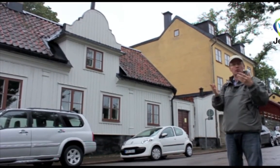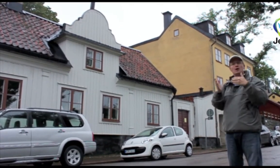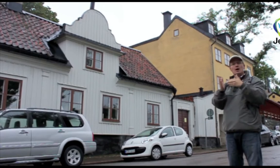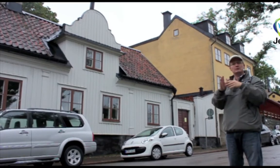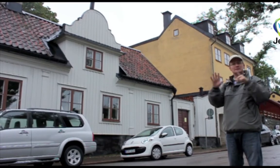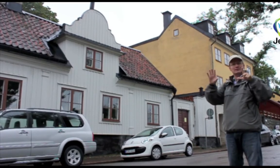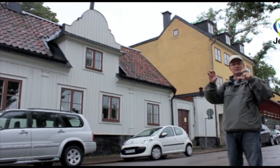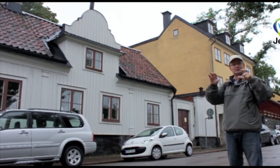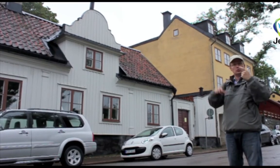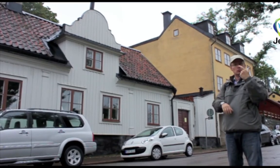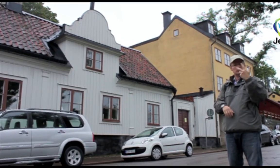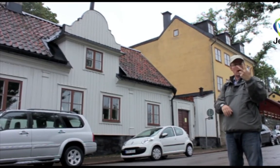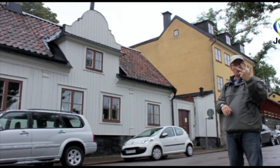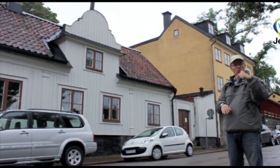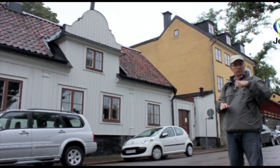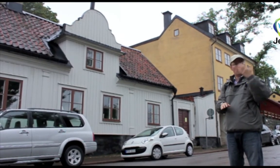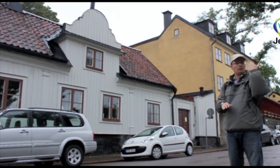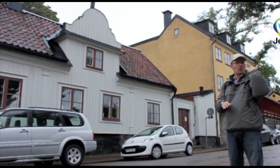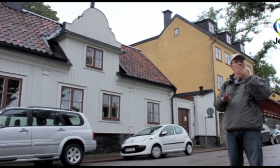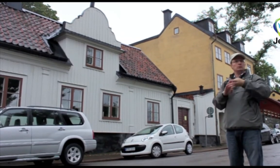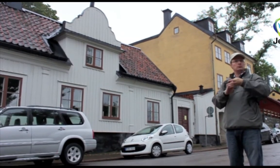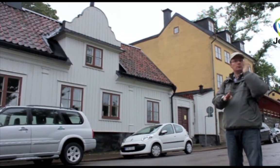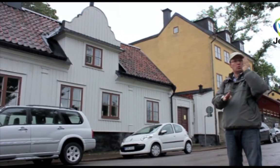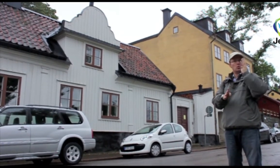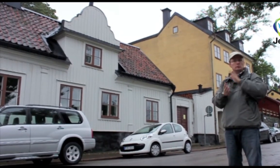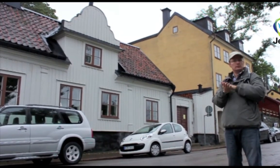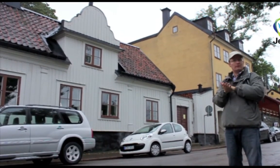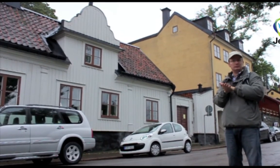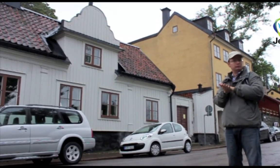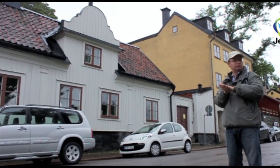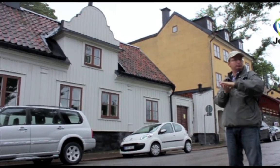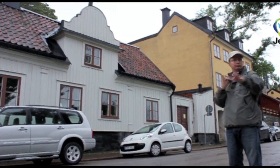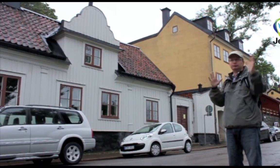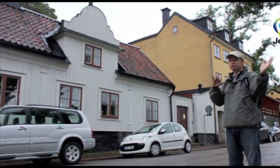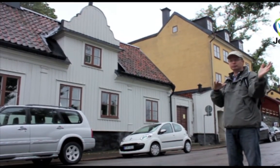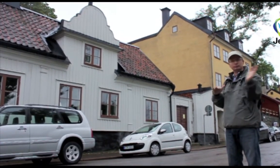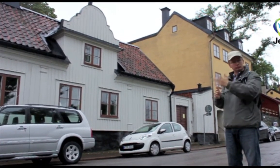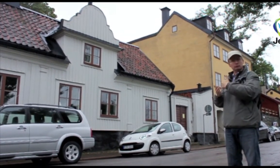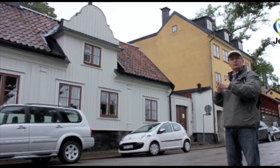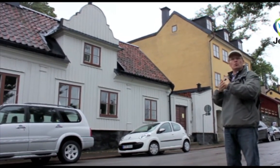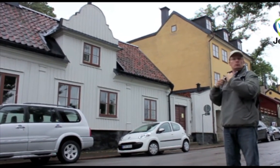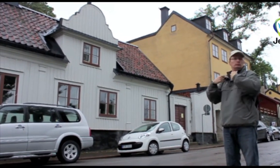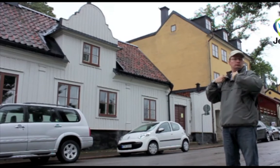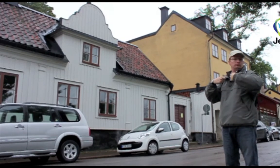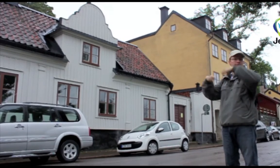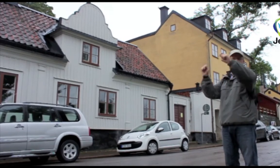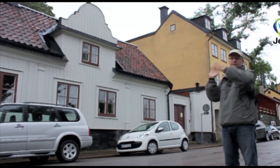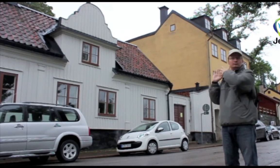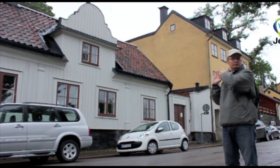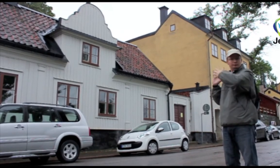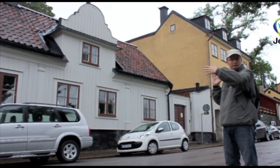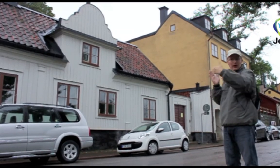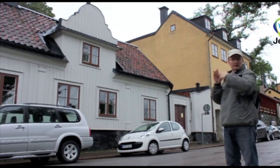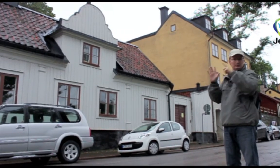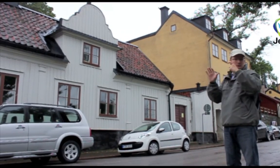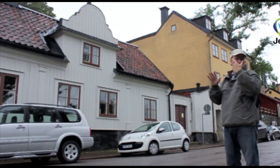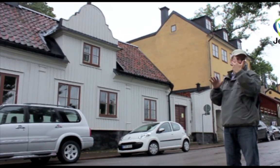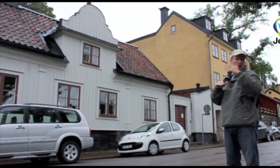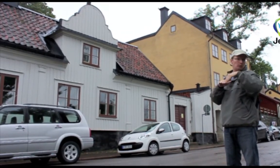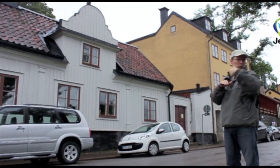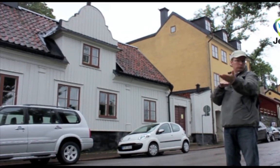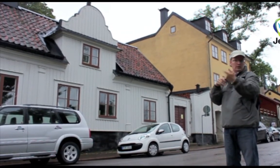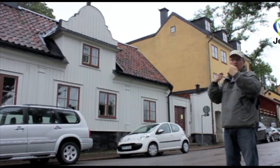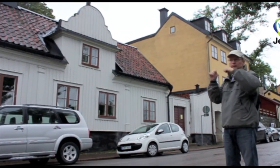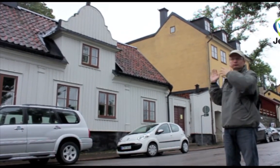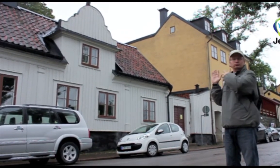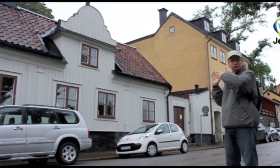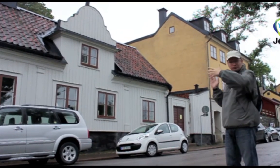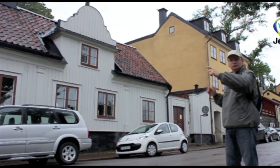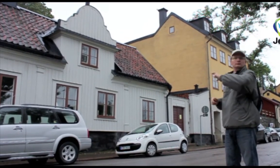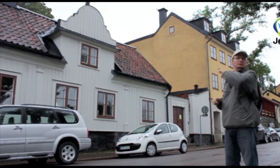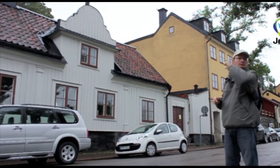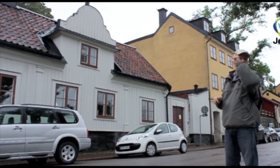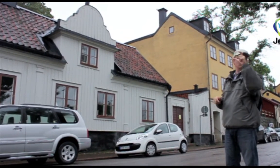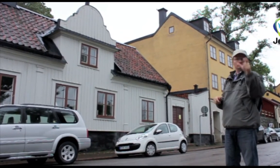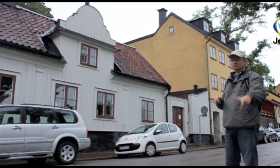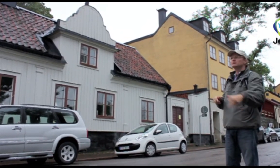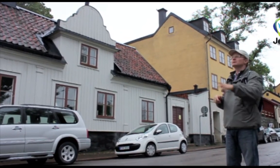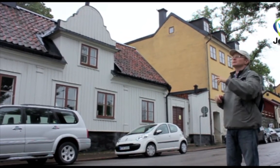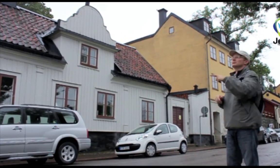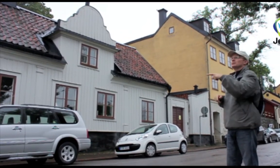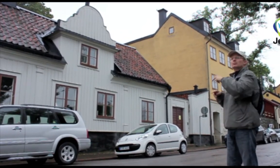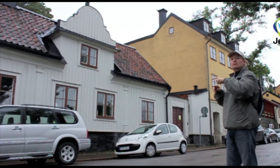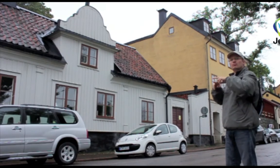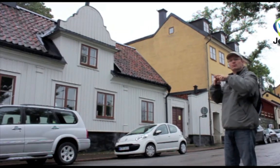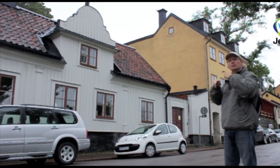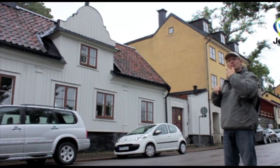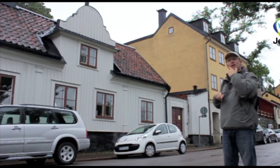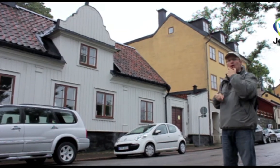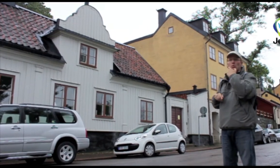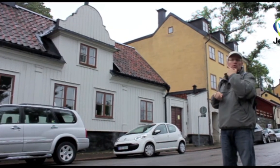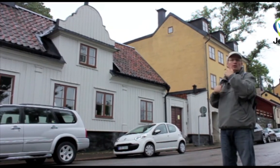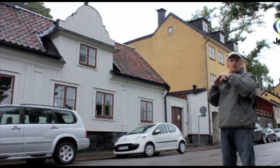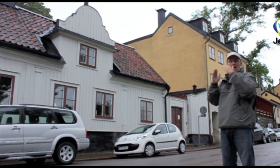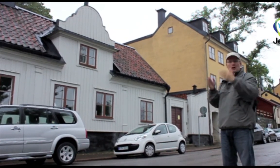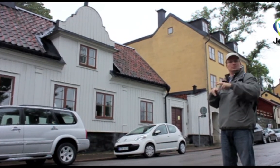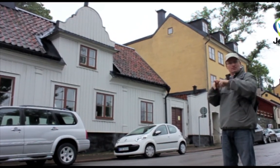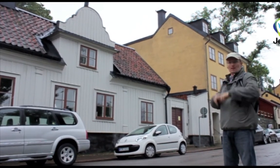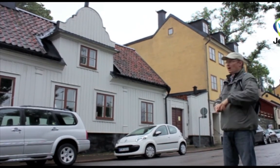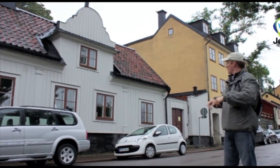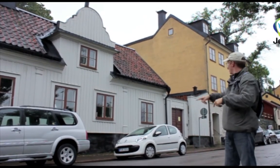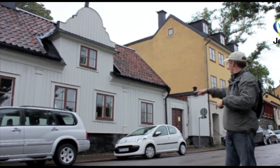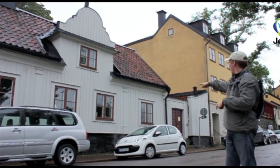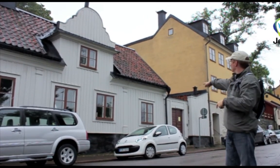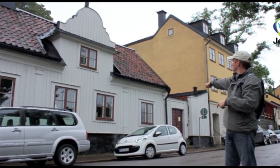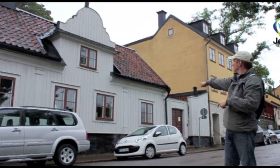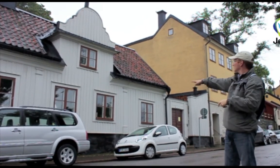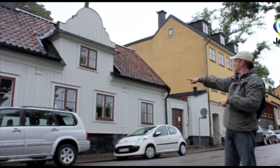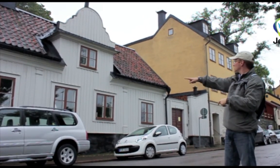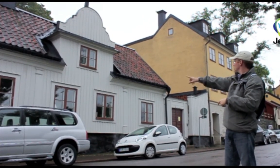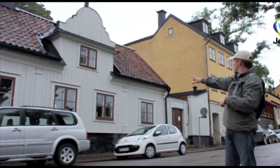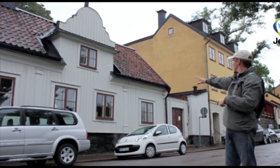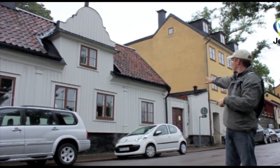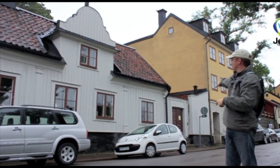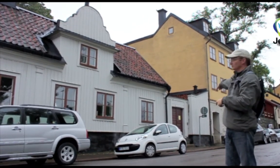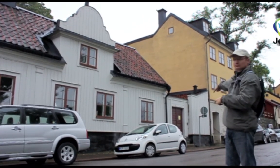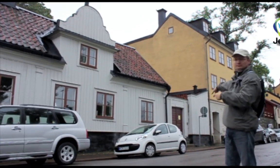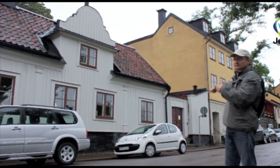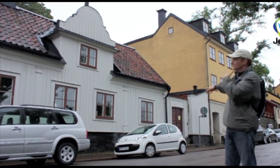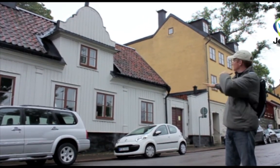1723-ban nagy tűzvész után újraépítették, 1723 után. A legöregebb ház, ami megmaradt, ez a fehér épület.